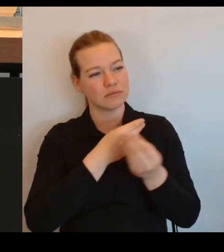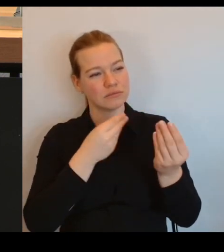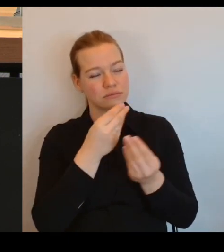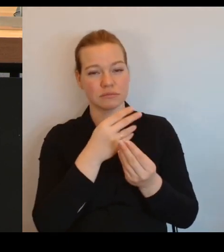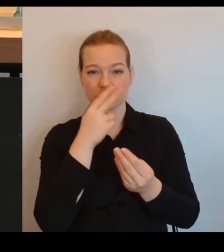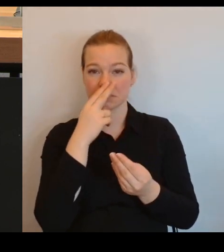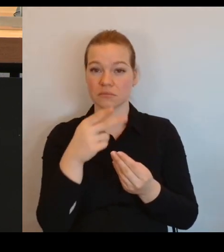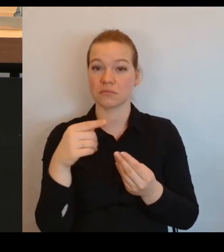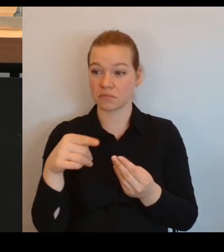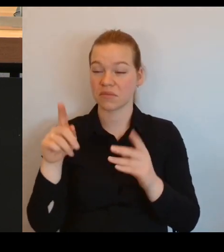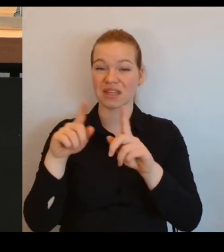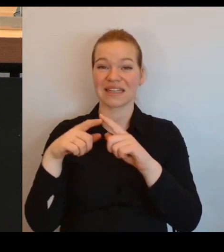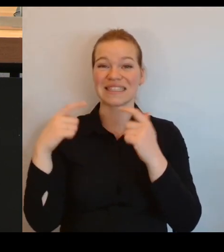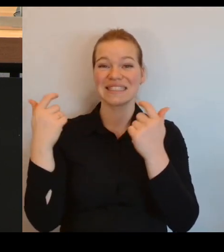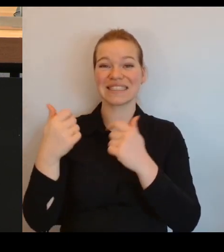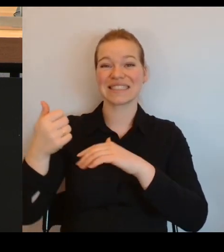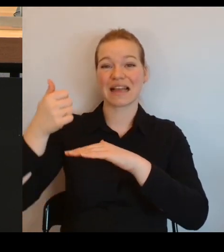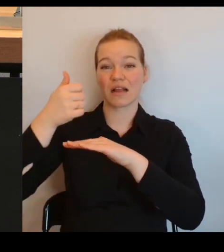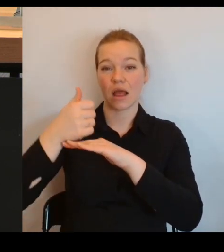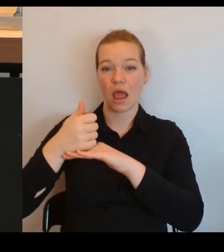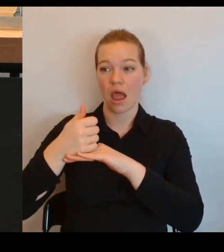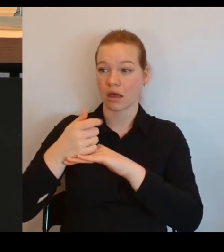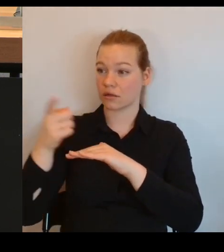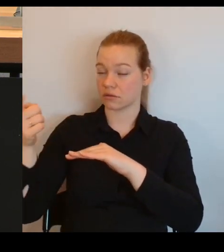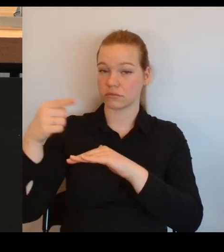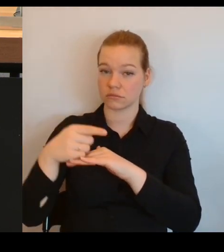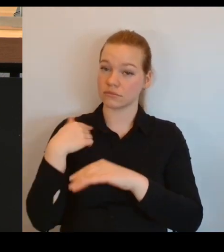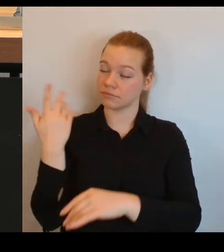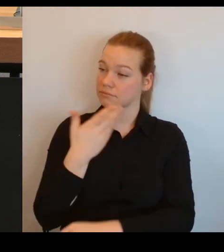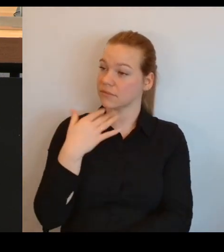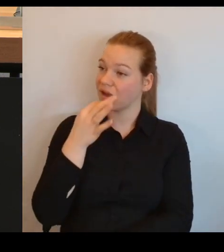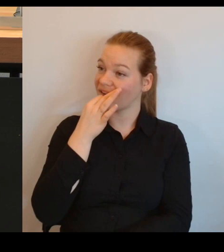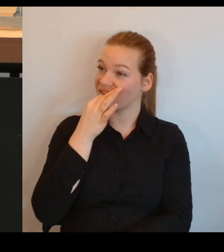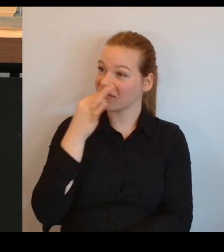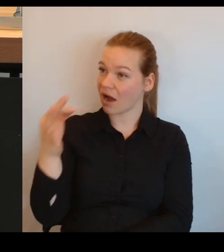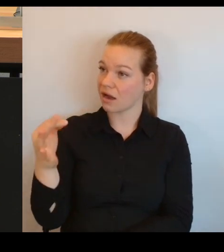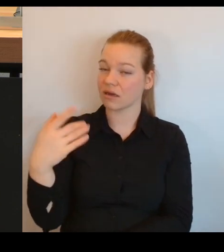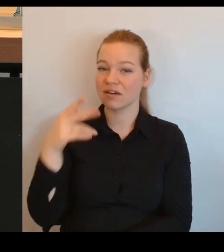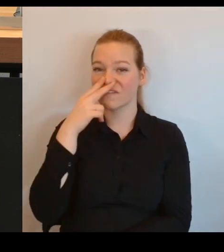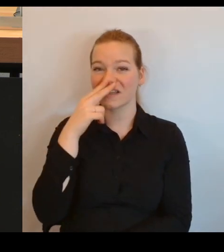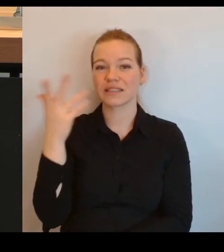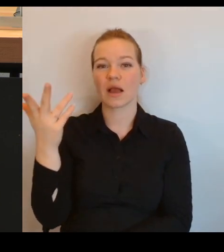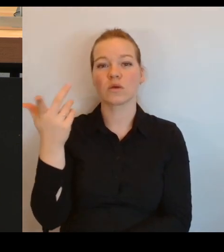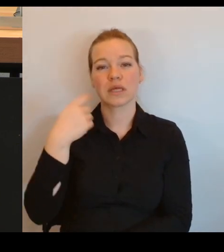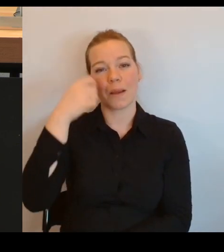Investitionsstau des Landes Berlin tatsächlich ist. Wir hören stattdessen immer wieder Hiobsbotschaften über